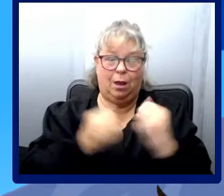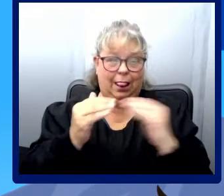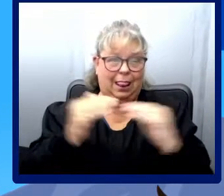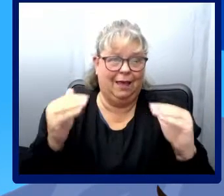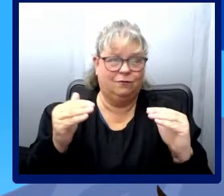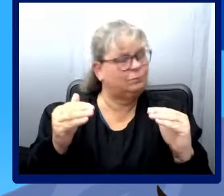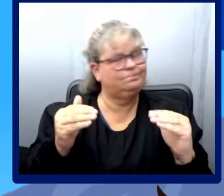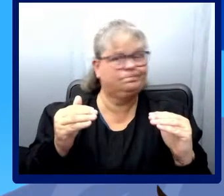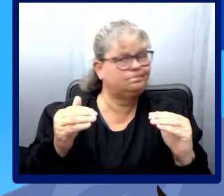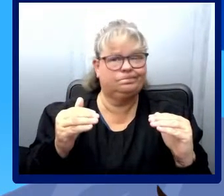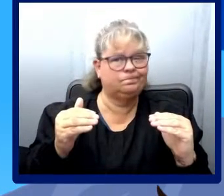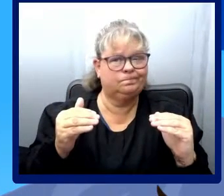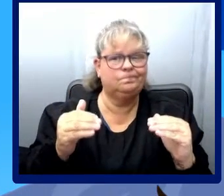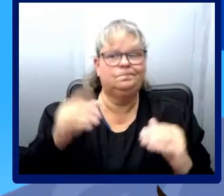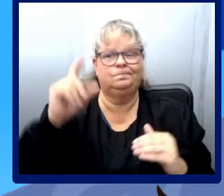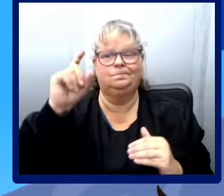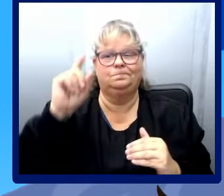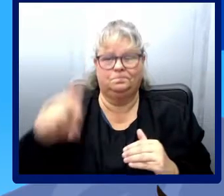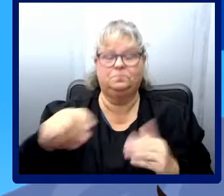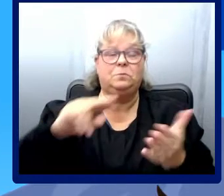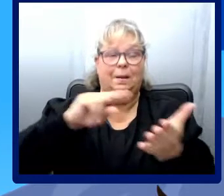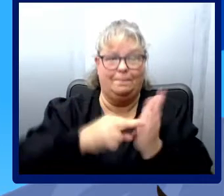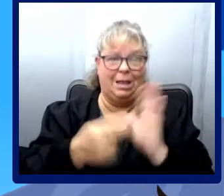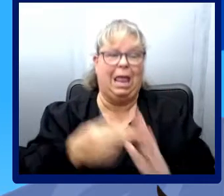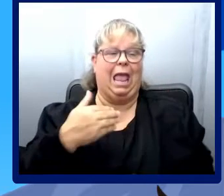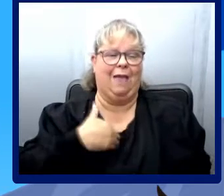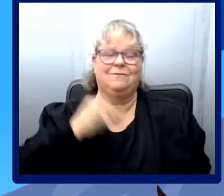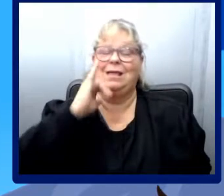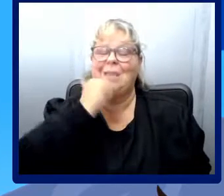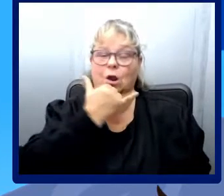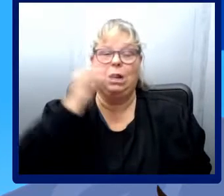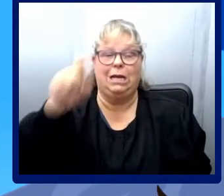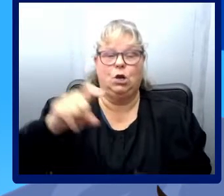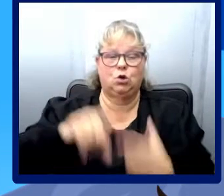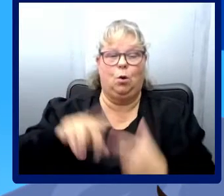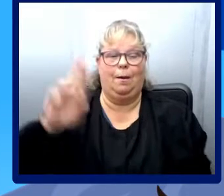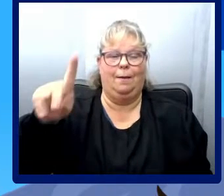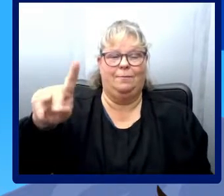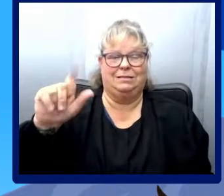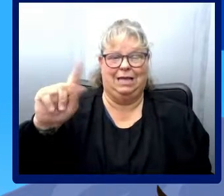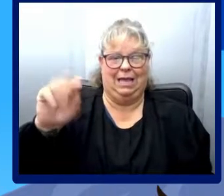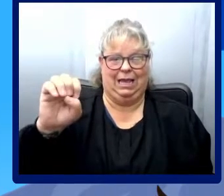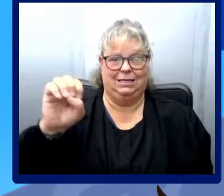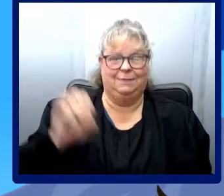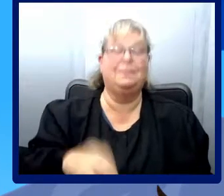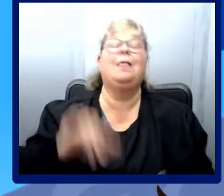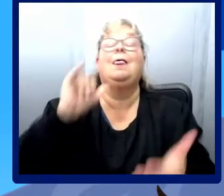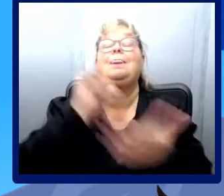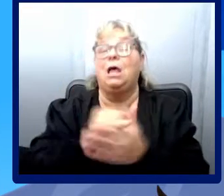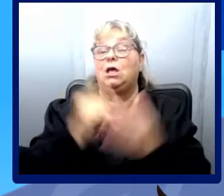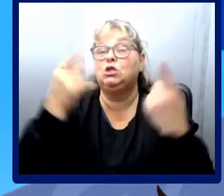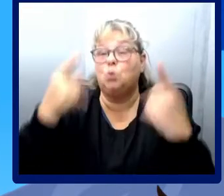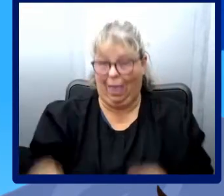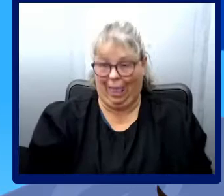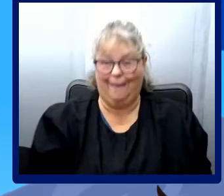Eso significa que podemos esperar el error porque tenemos que actualizar ese campo. Y eso es exactamente lo que sucedió en el elemento de actualización de registros,